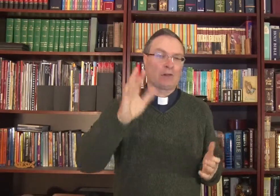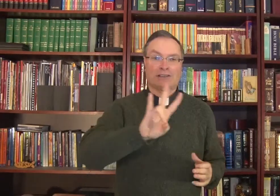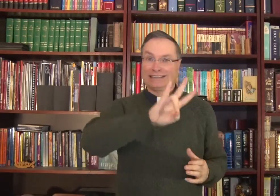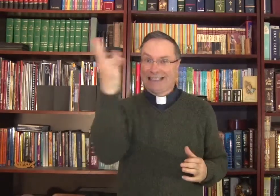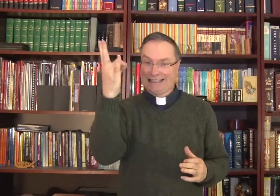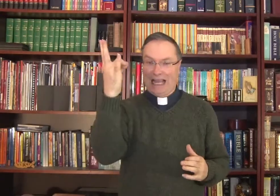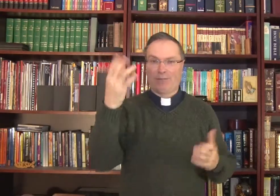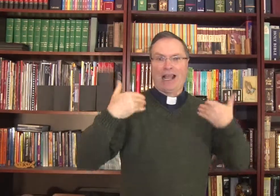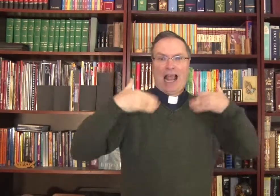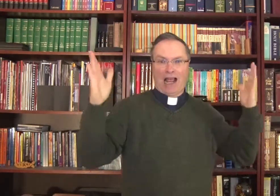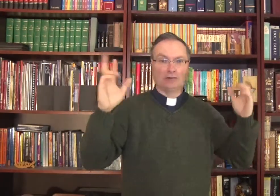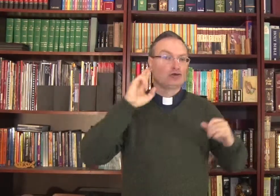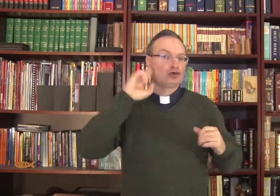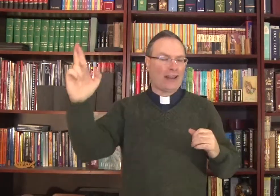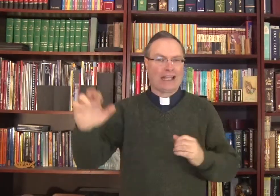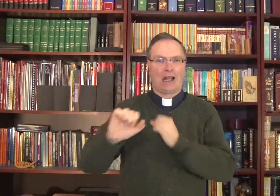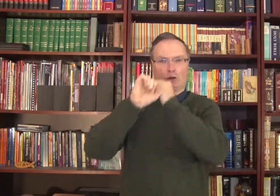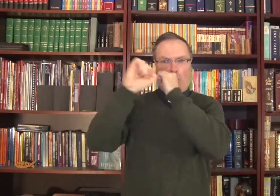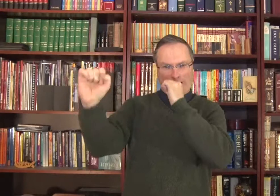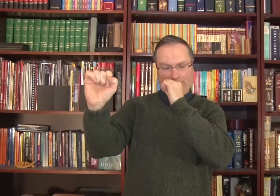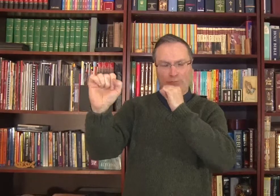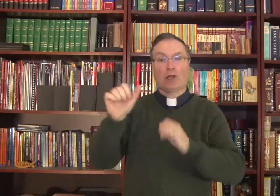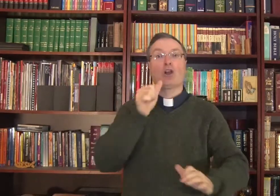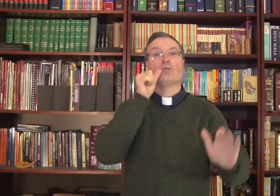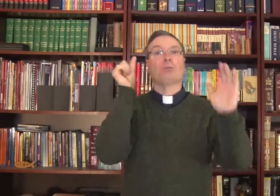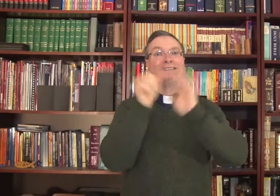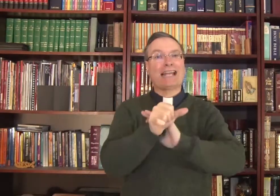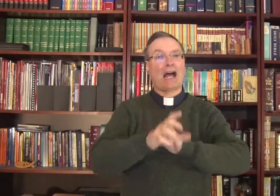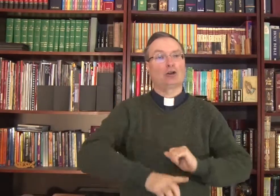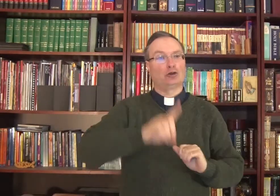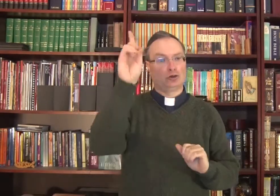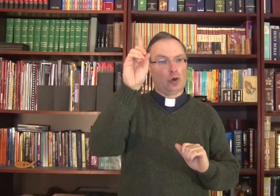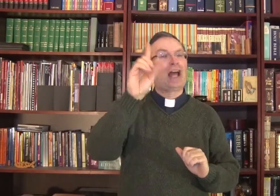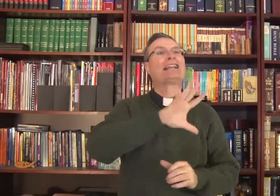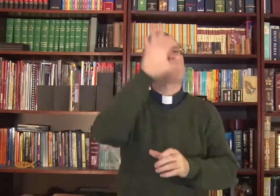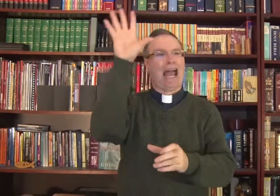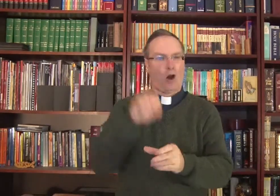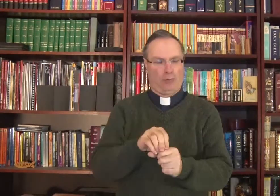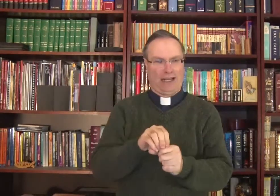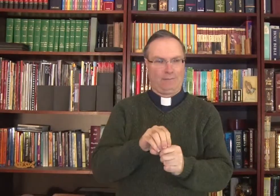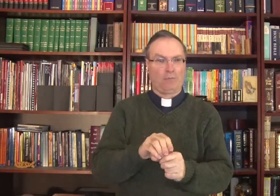le septième ange sonner de la trompette, le mystère de Dieu s’accomplira,